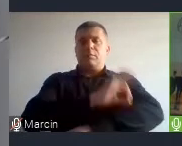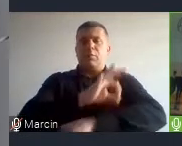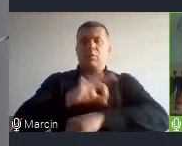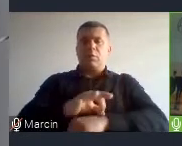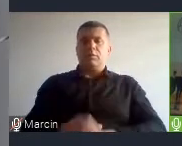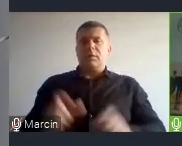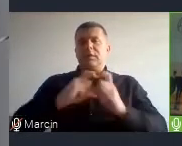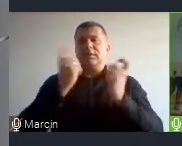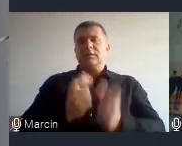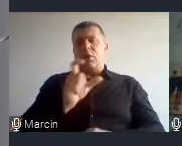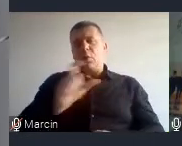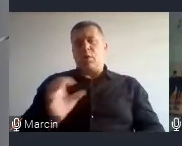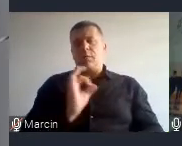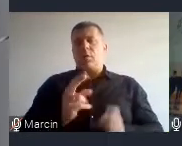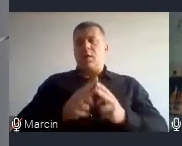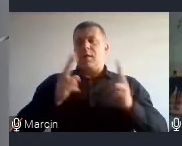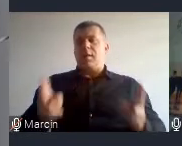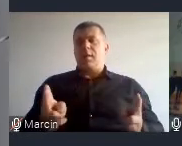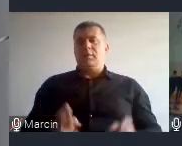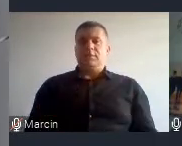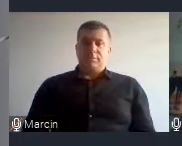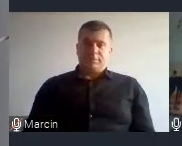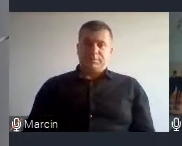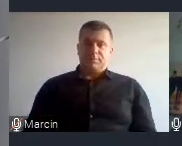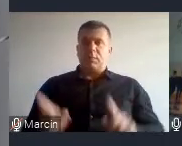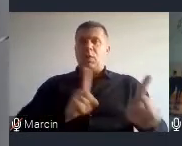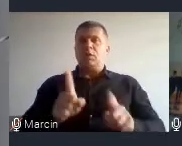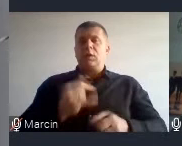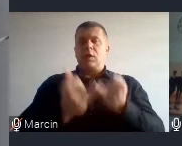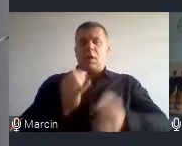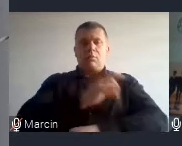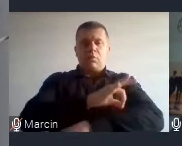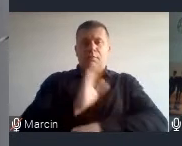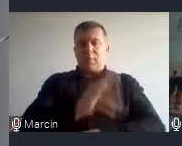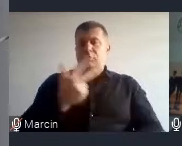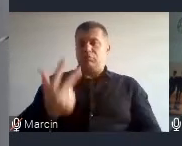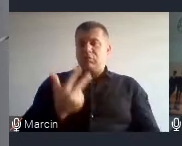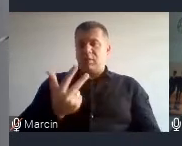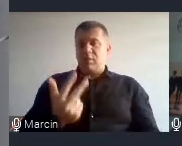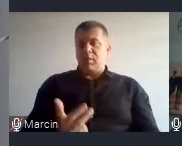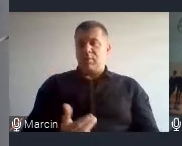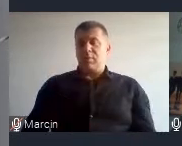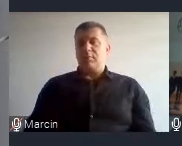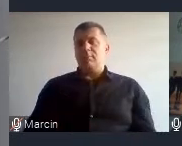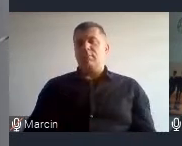szacować będzie wartość zamówienia w projekcie w całym okresie jego realizacji.